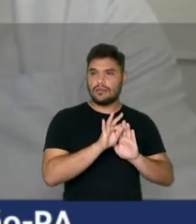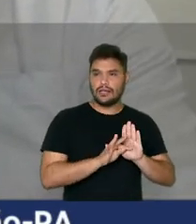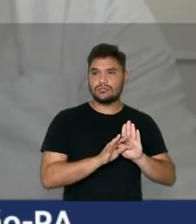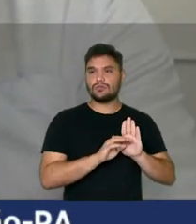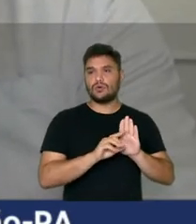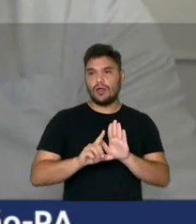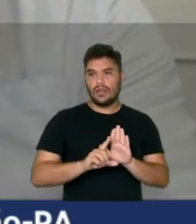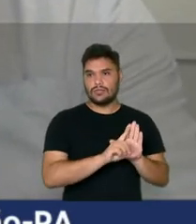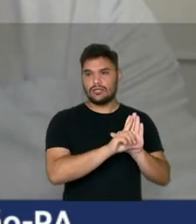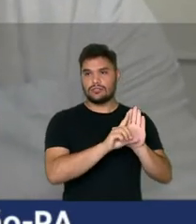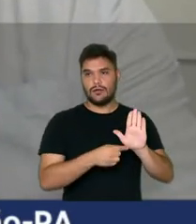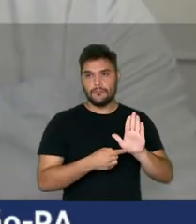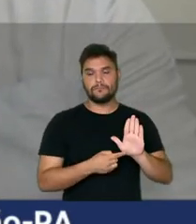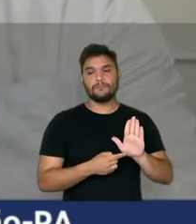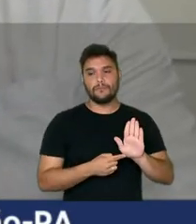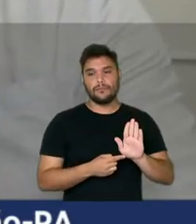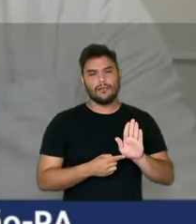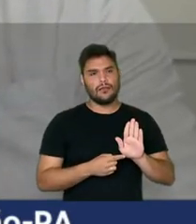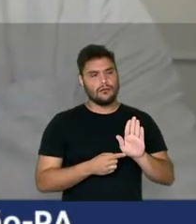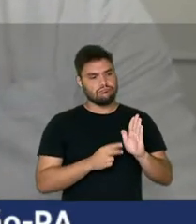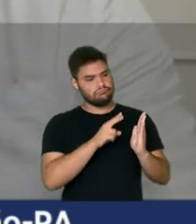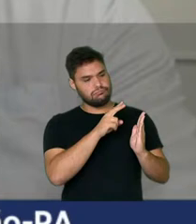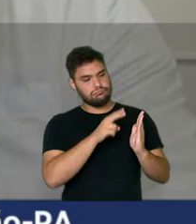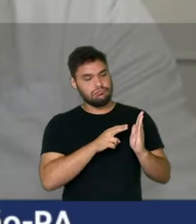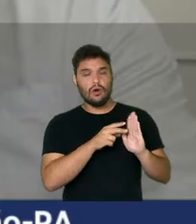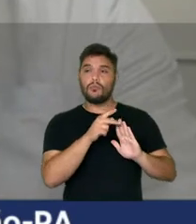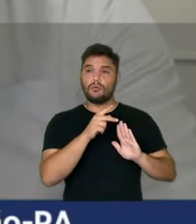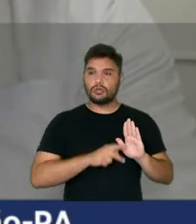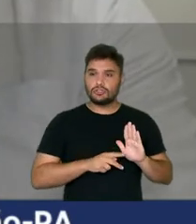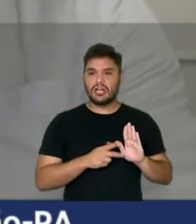DE CULTURA, NOS TERMOS DA SUBEMENDA. CONSTITUCIONALIDADE, JURIDICIDADE NADA HÁ NOS